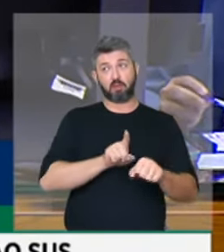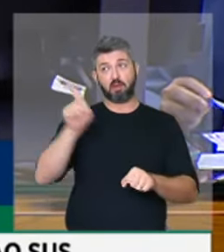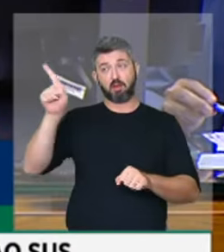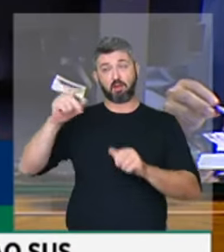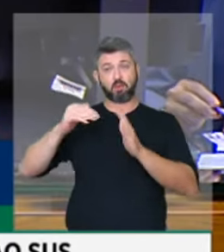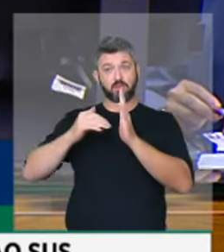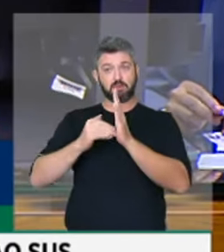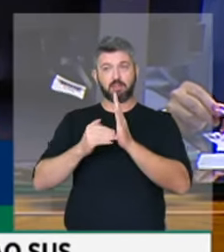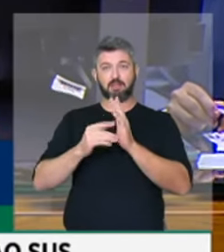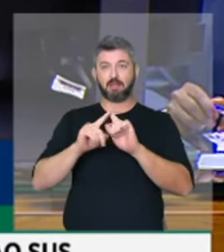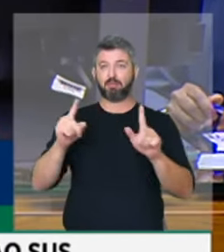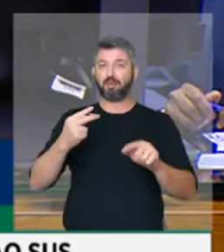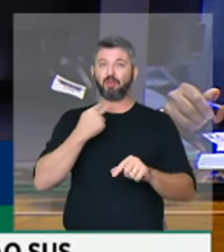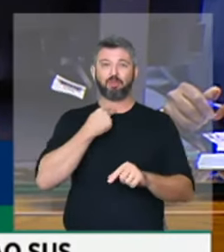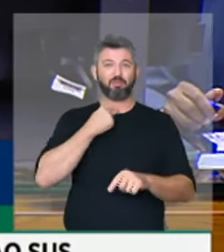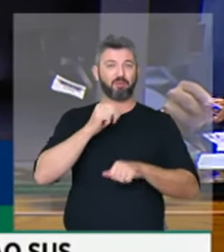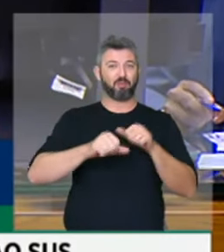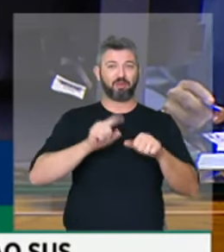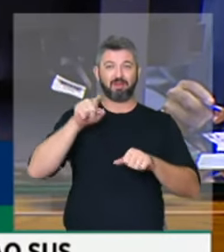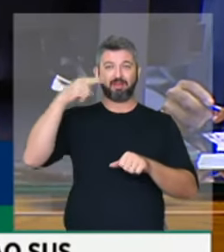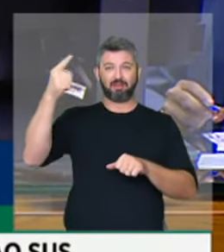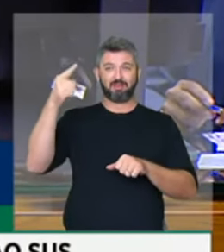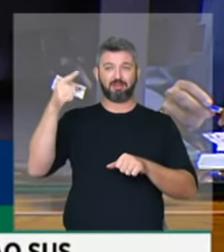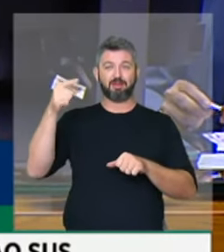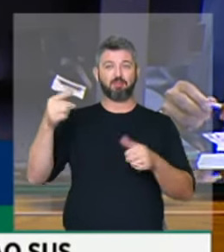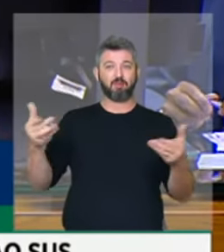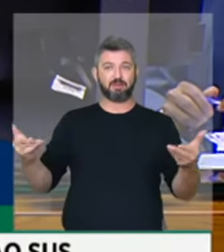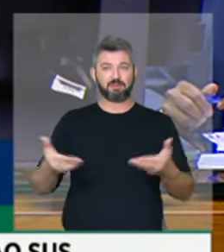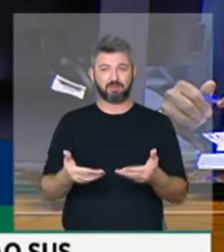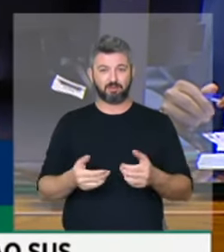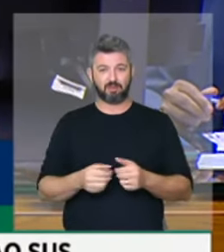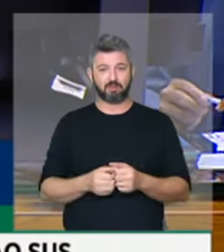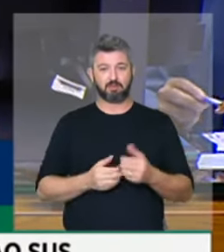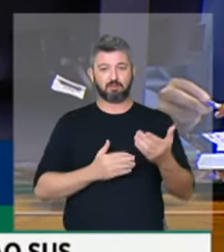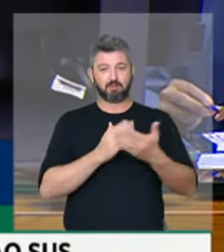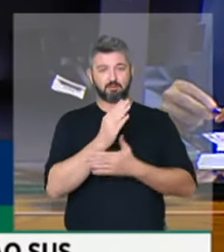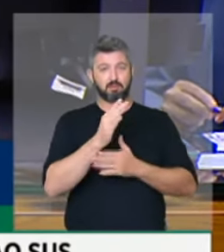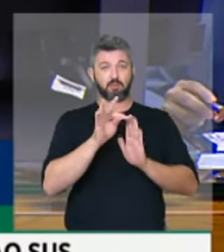FOMOS APROVADOS, SUBSTITUTIVO DO RELATOR FOI APROVADO, NÓS SÓ PRECISAMOS APROVAR E